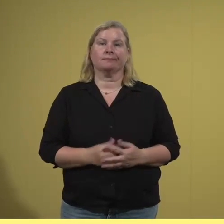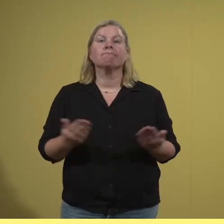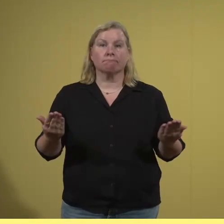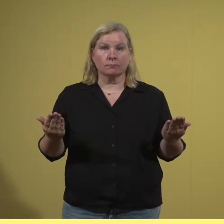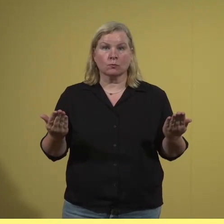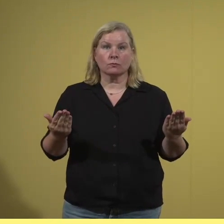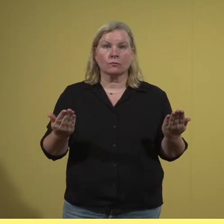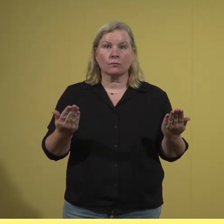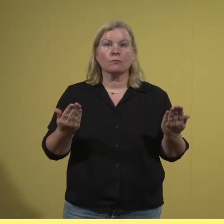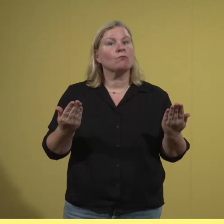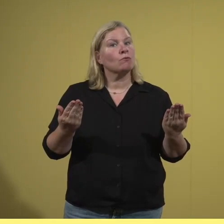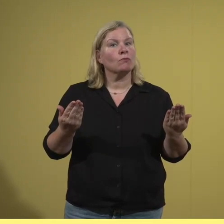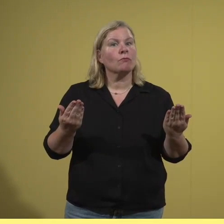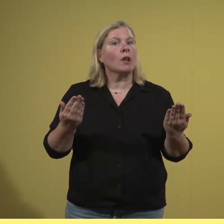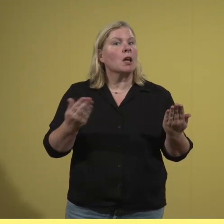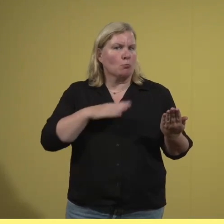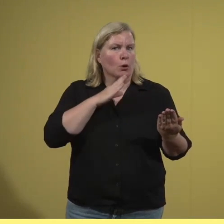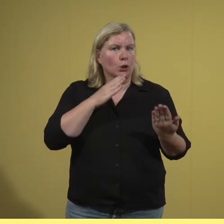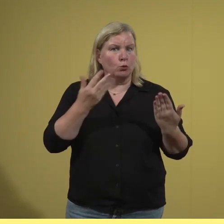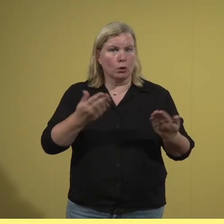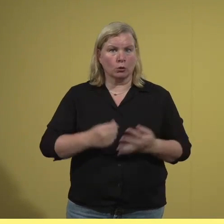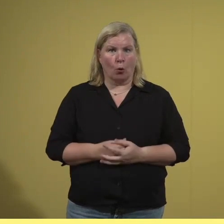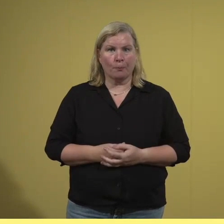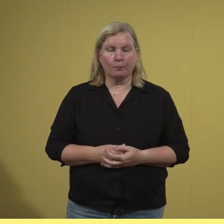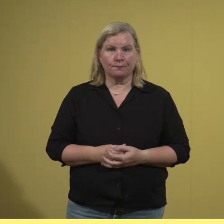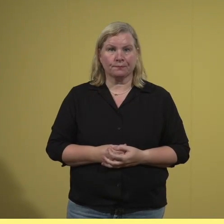Gut. Ich denke mal fast, dass das genügt.